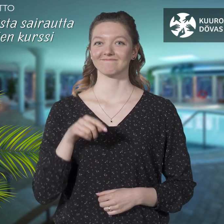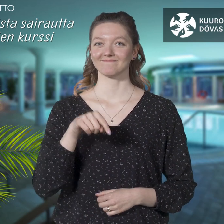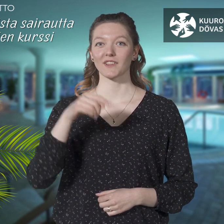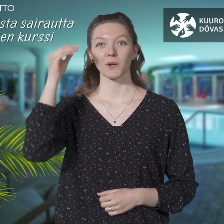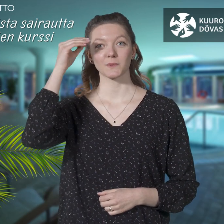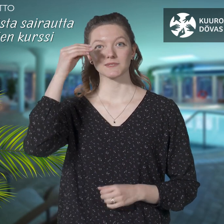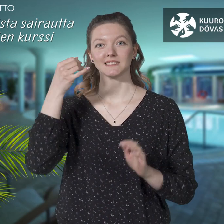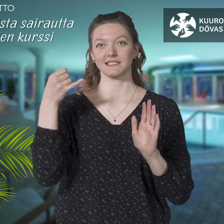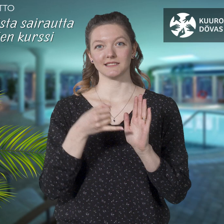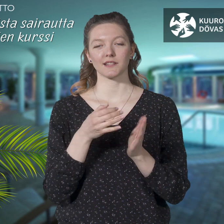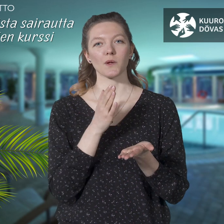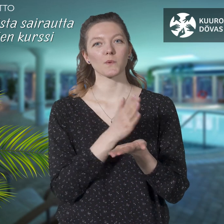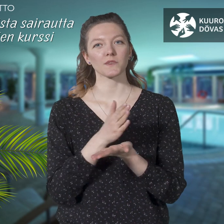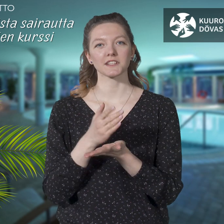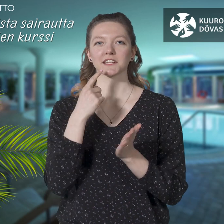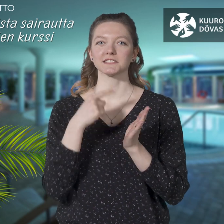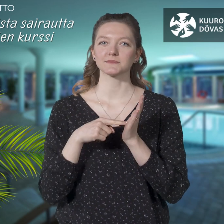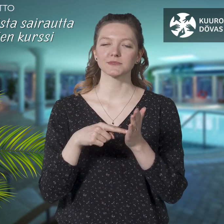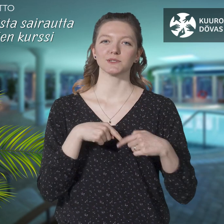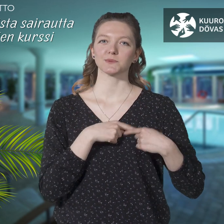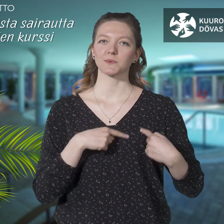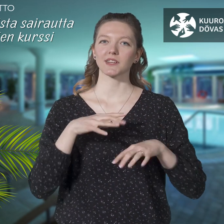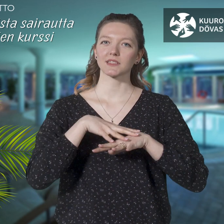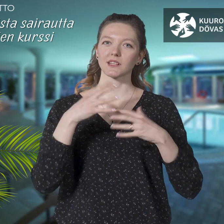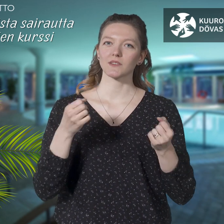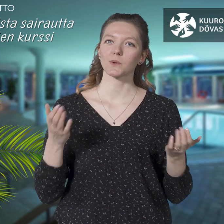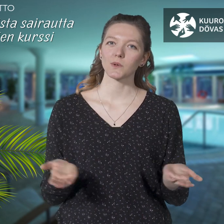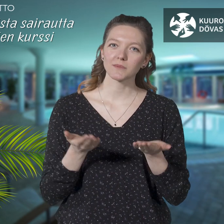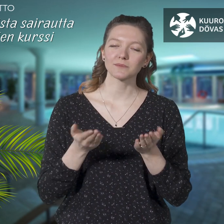Kurssiin sisältyy luentoja muun muassa sydänterveyden ylläpitämisestä, -